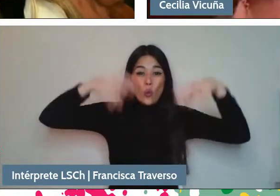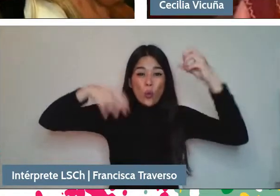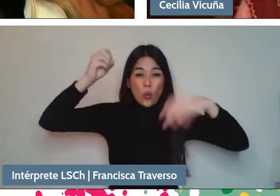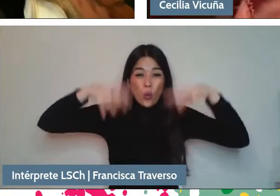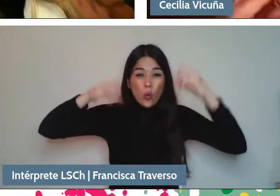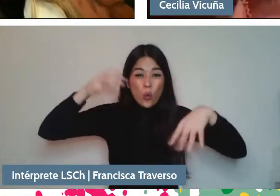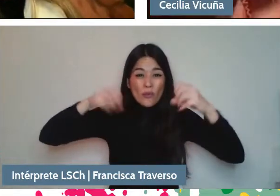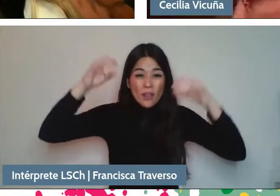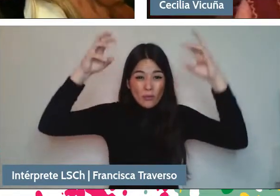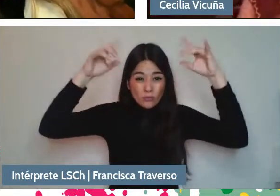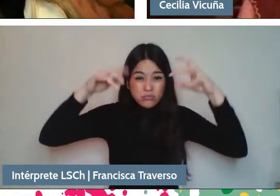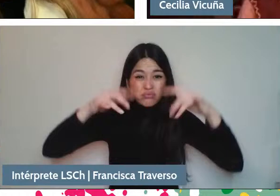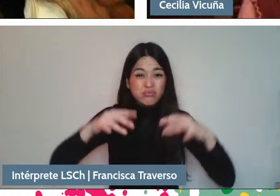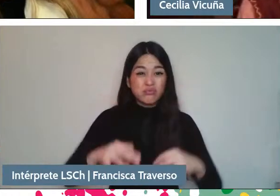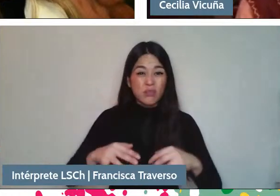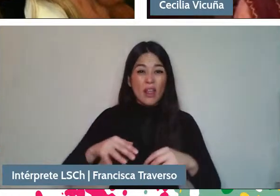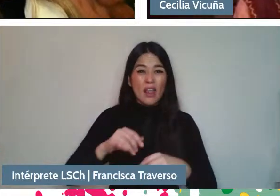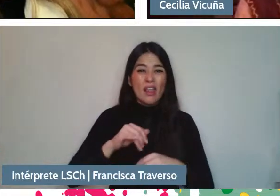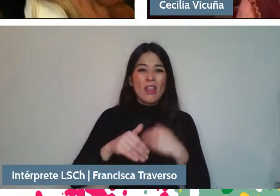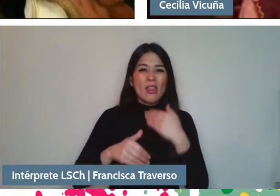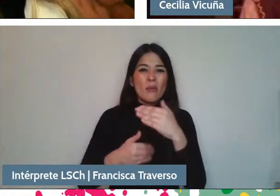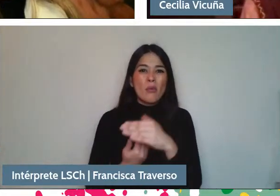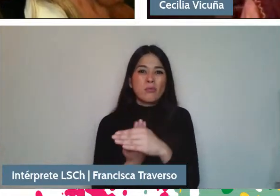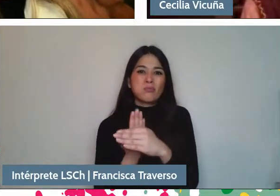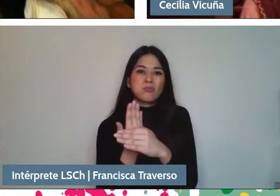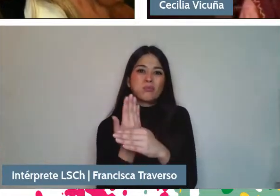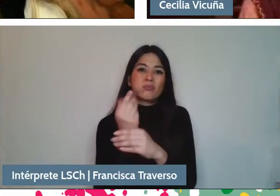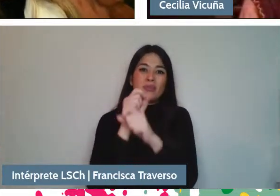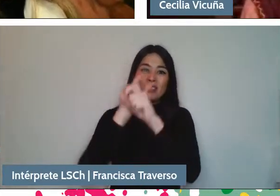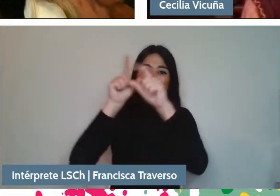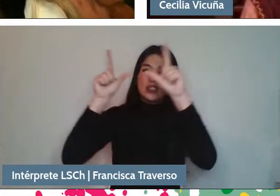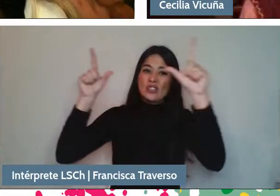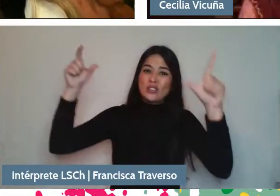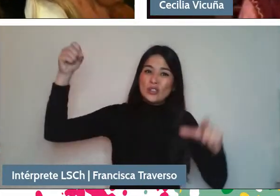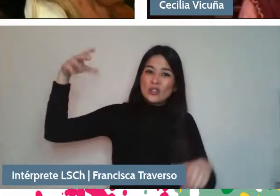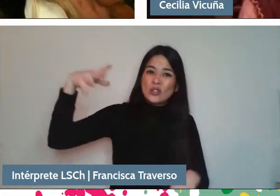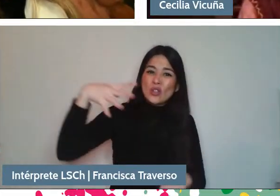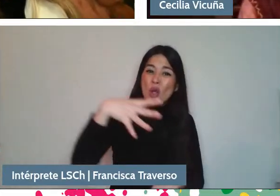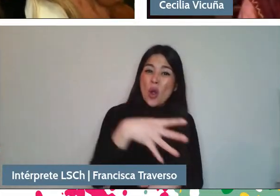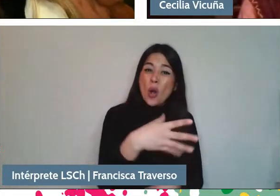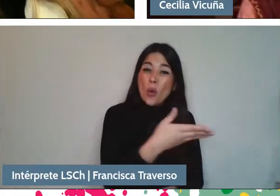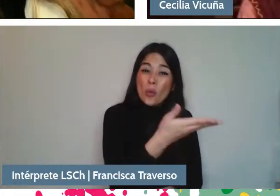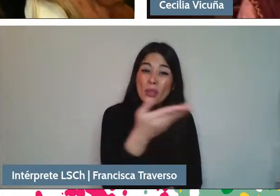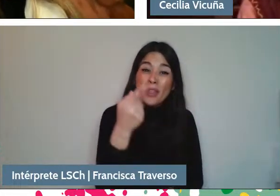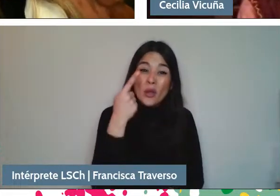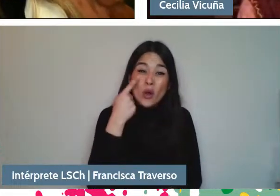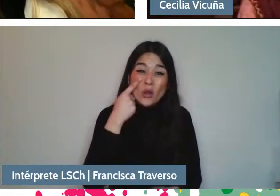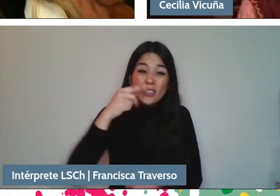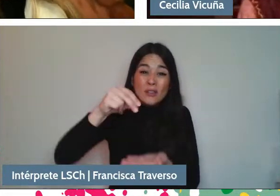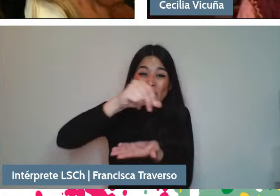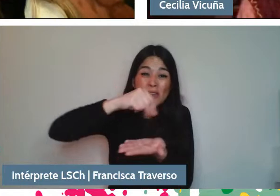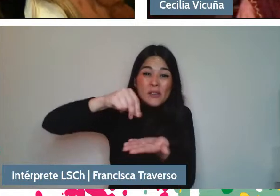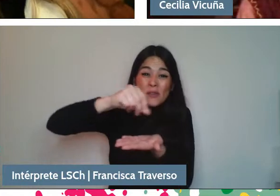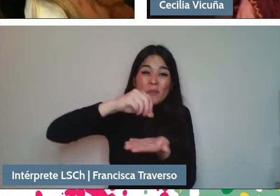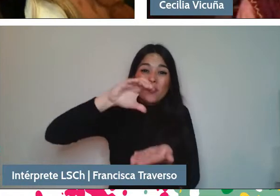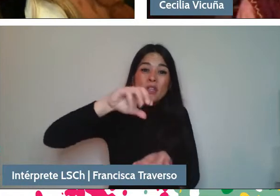Entonces, no sé, para las personas que conocen cómo es el chuño. El chuño de la papa tiene esa cualidad